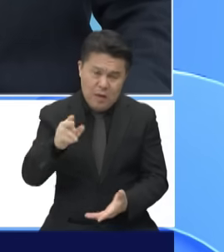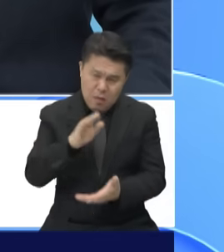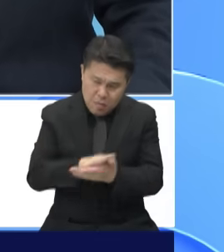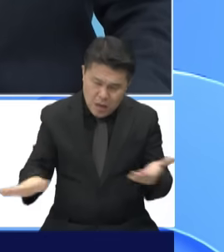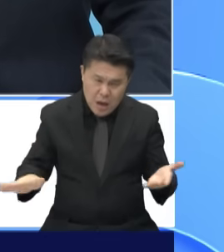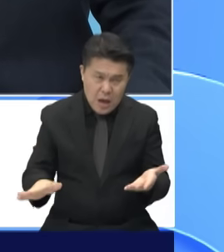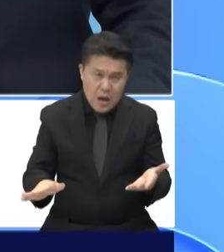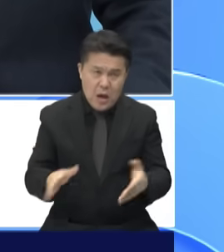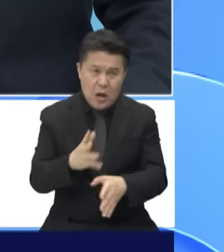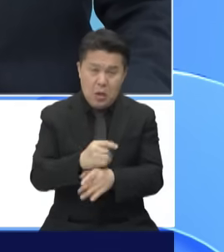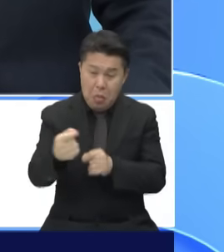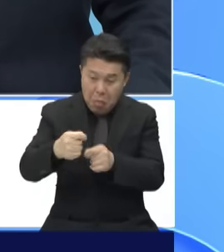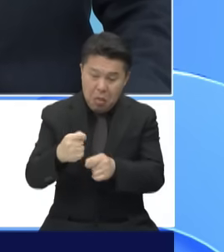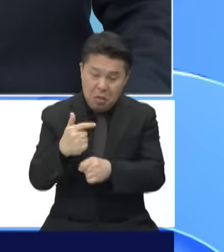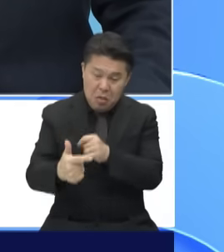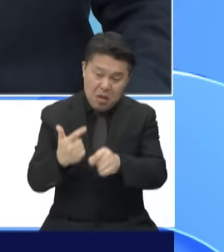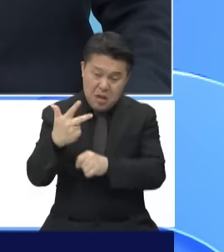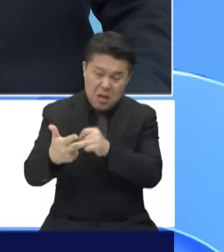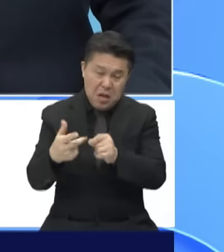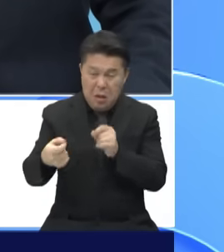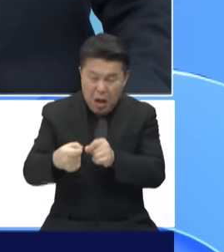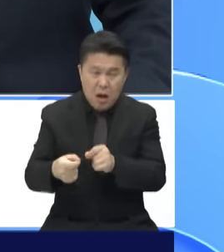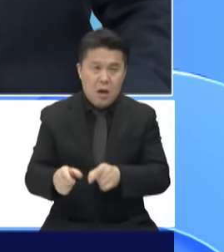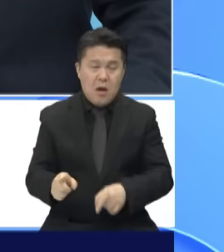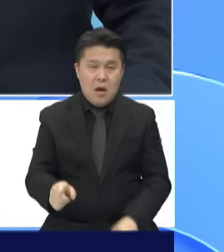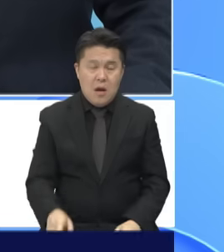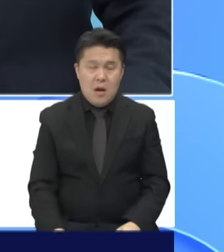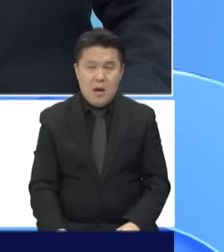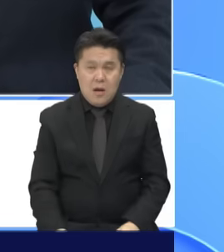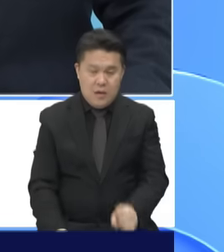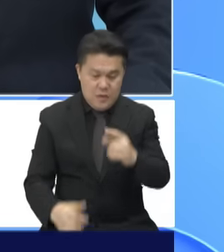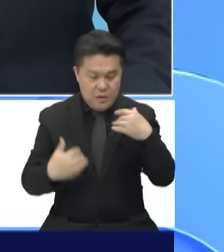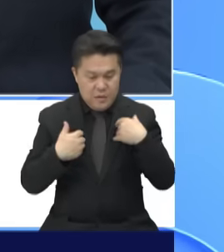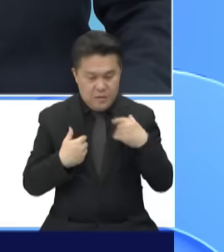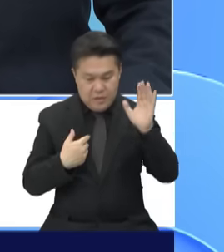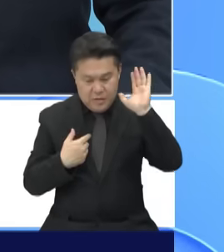고갈까지가 정말 6~7년밖에 안 되거든요. 그래서 정부가 후일 계속해서